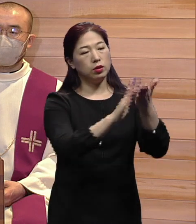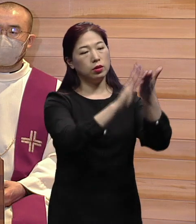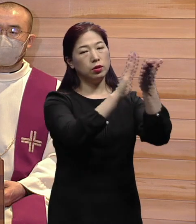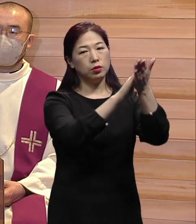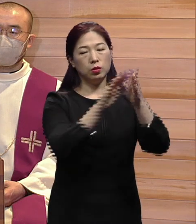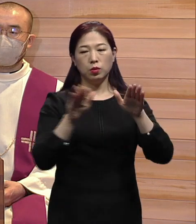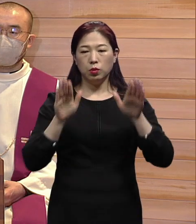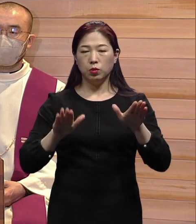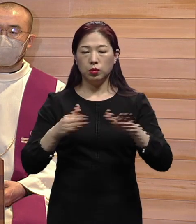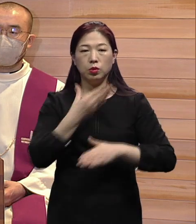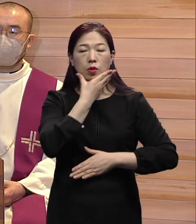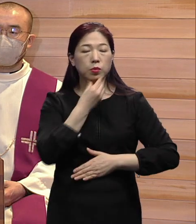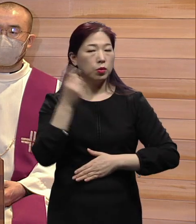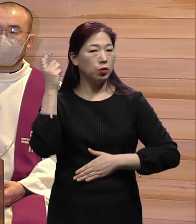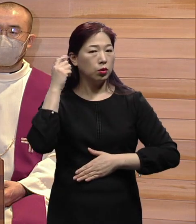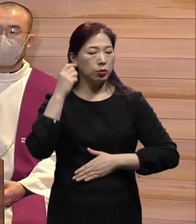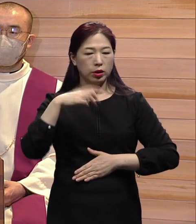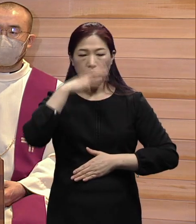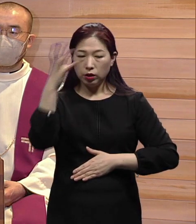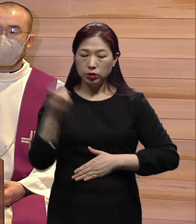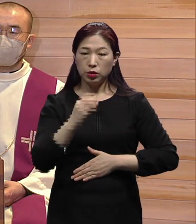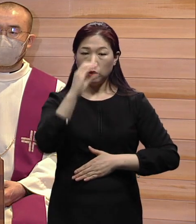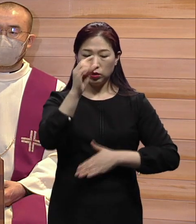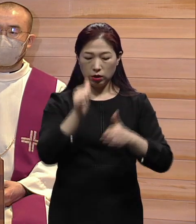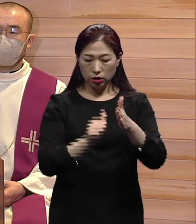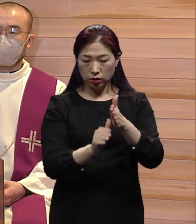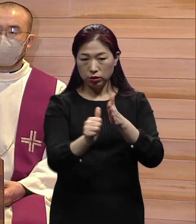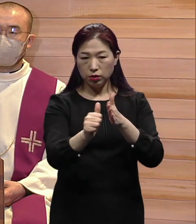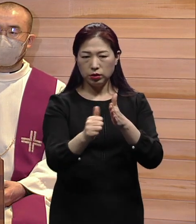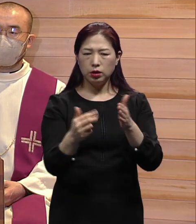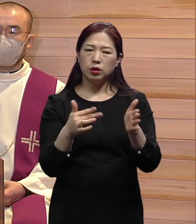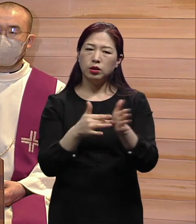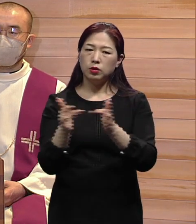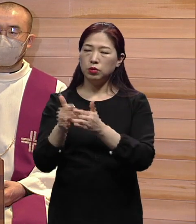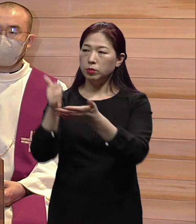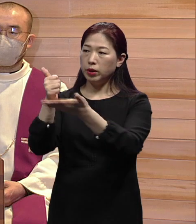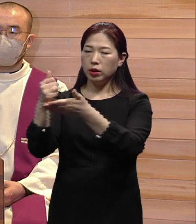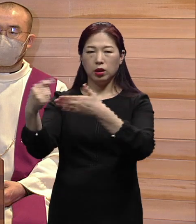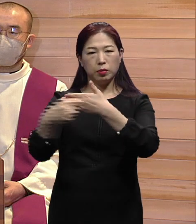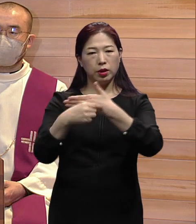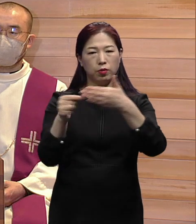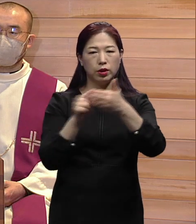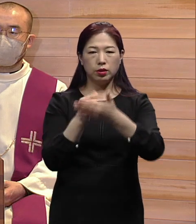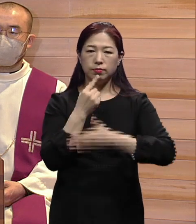복음에 성전에 들어선 예수님의 마음이기도 했습니다